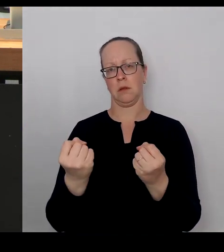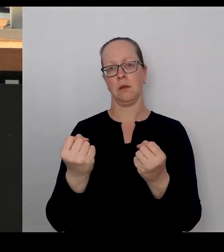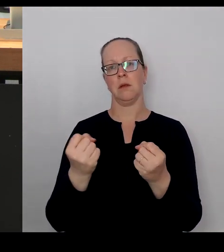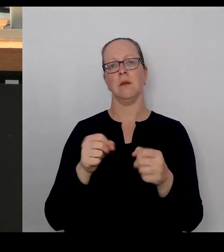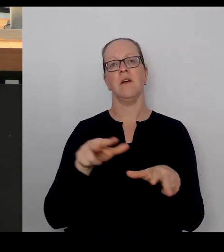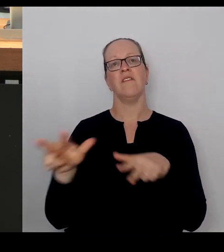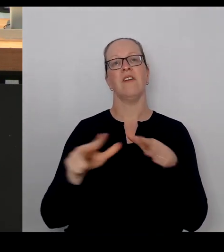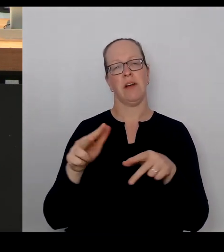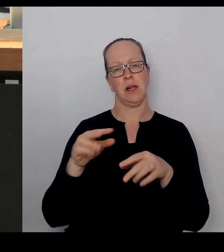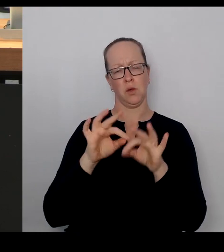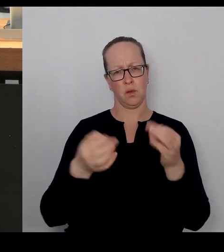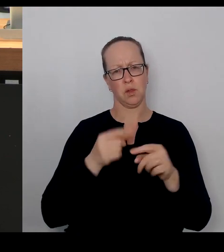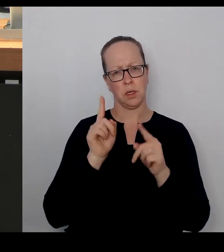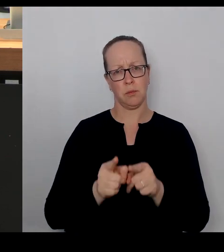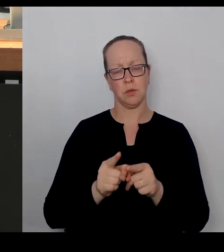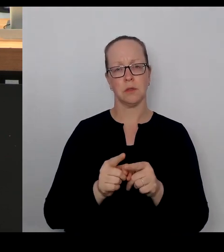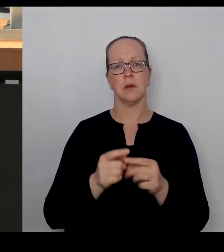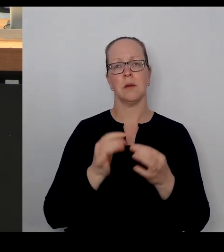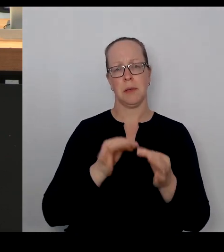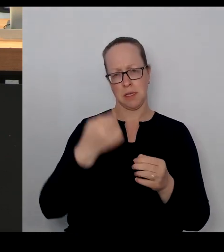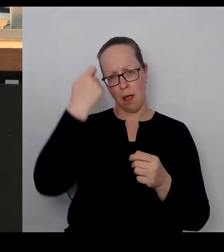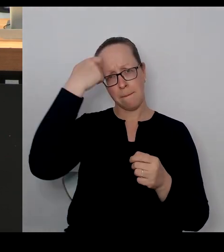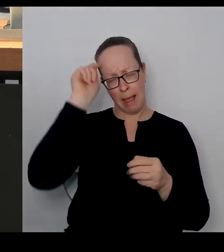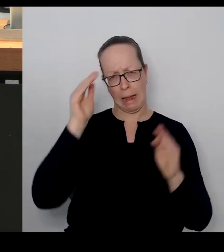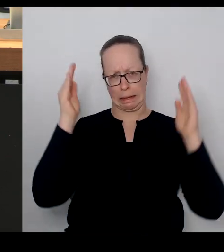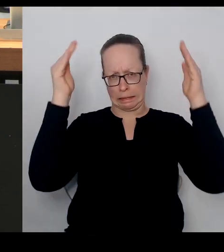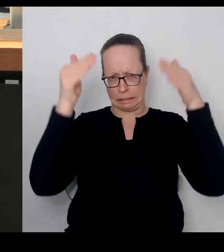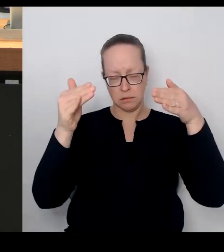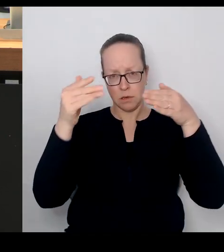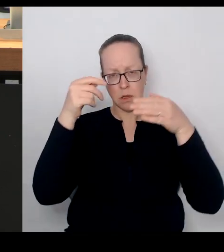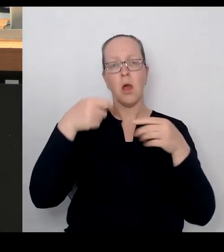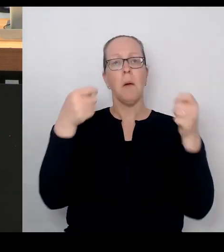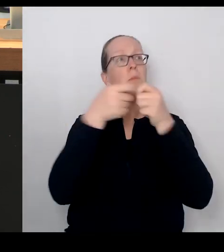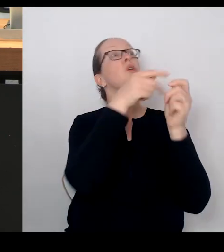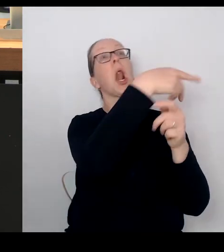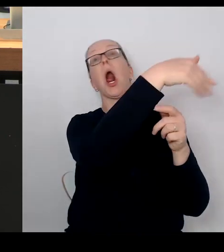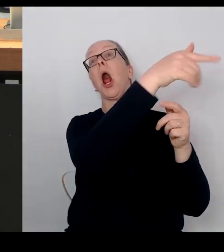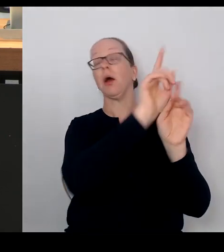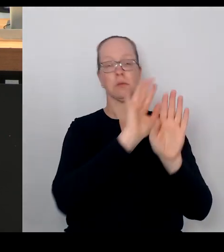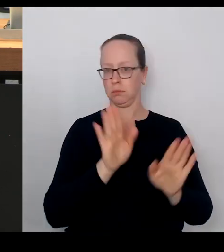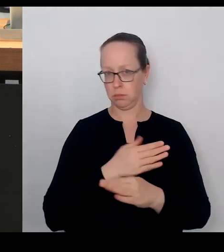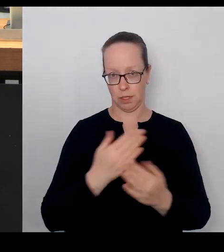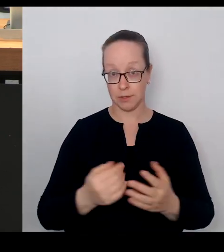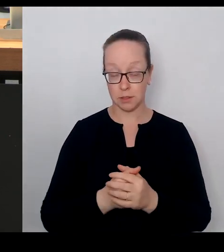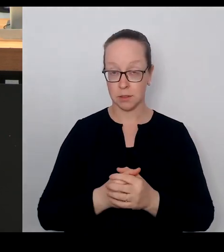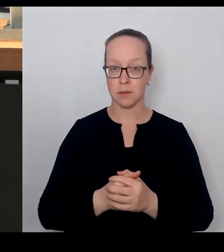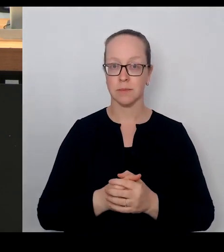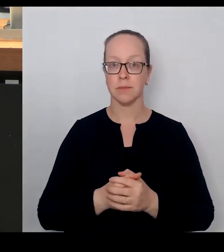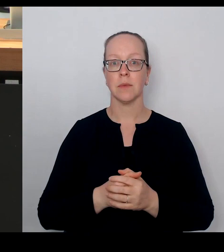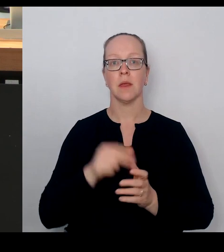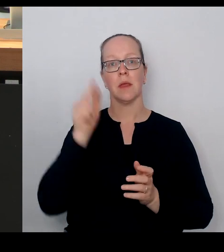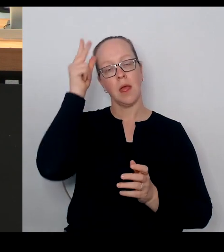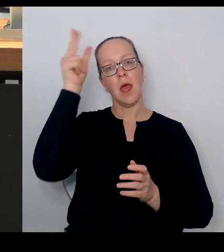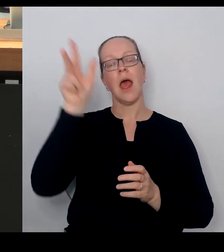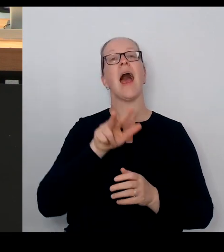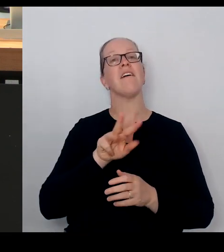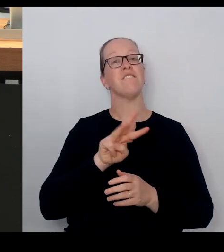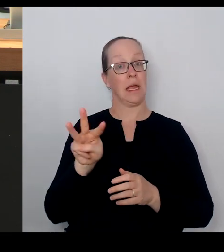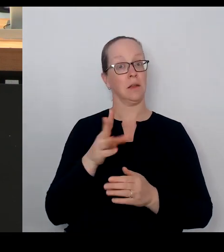Herr Wegner hat ja das Versprechen einer funktionierenden Verwaltung abgegeben, und das gilt auch hier. Die Pflegekasse beispielsweise die muss nach 25